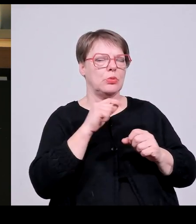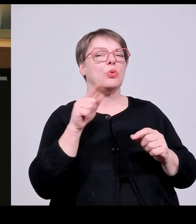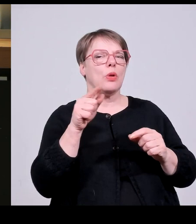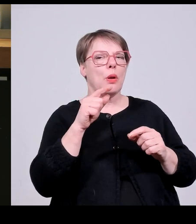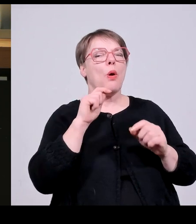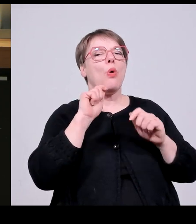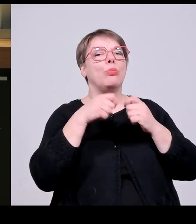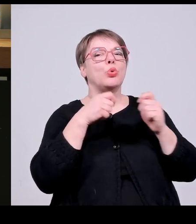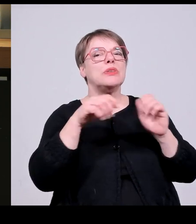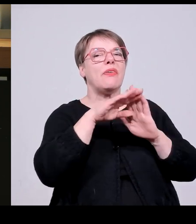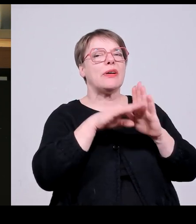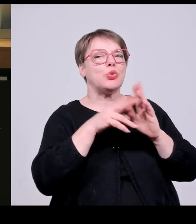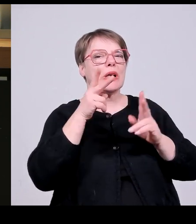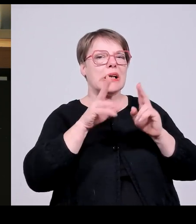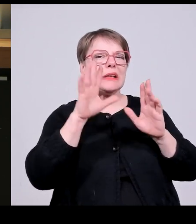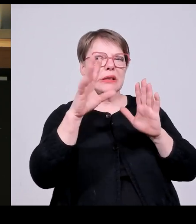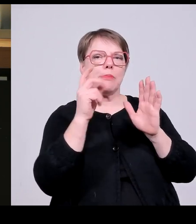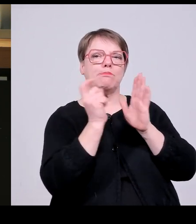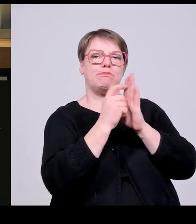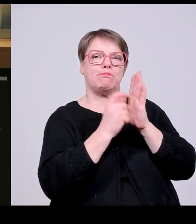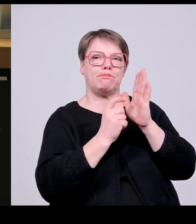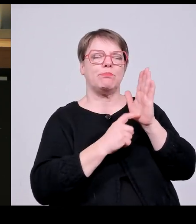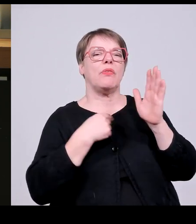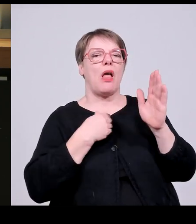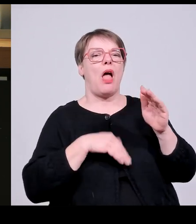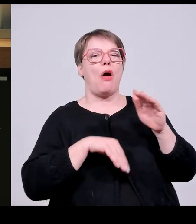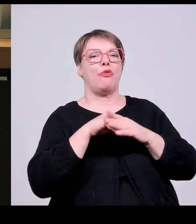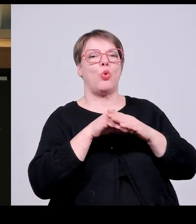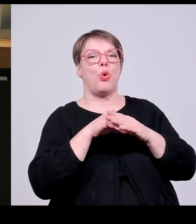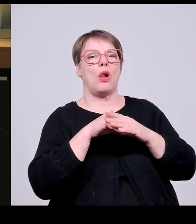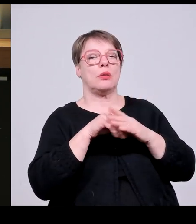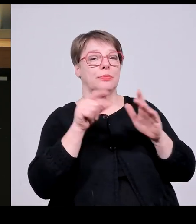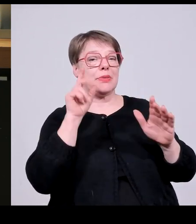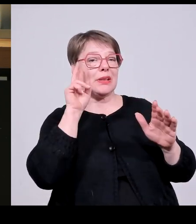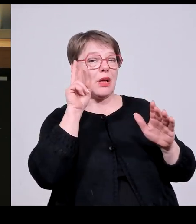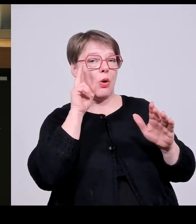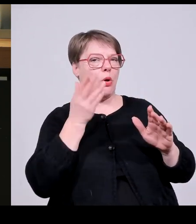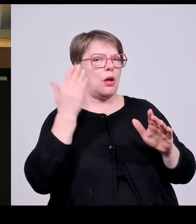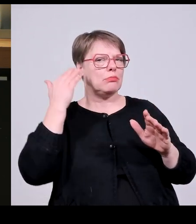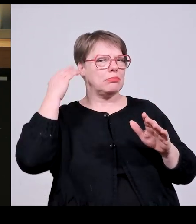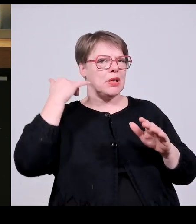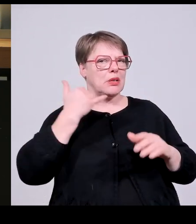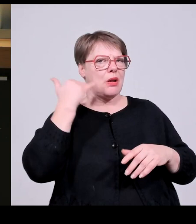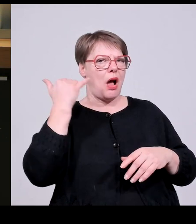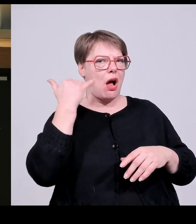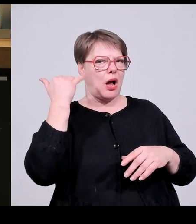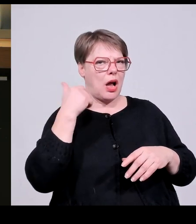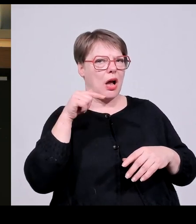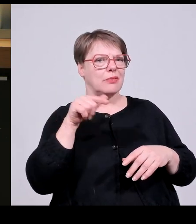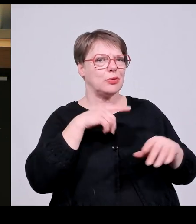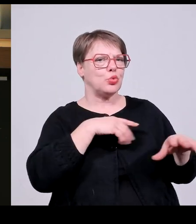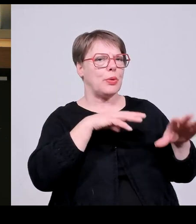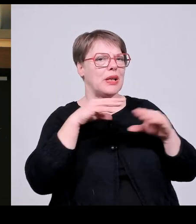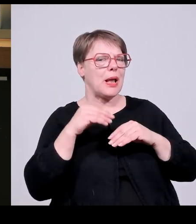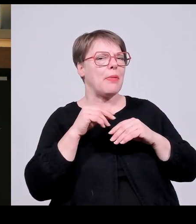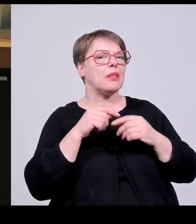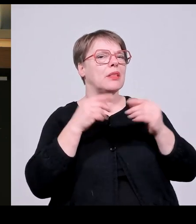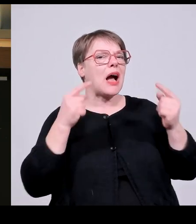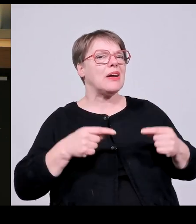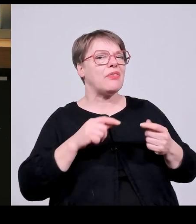Das ist gelungen. Berlin war in 2016 tatsächlich Schlusslicht der Beamtenbesoldung und belegte im Jahr 2021